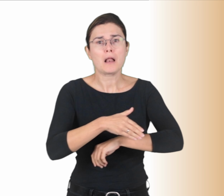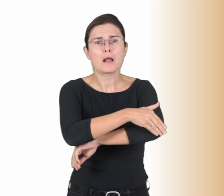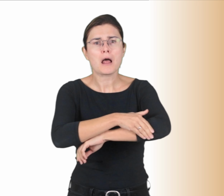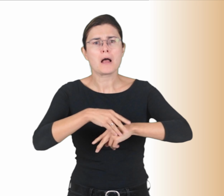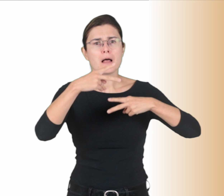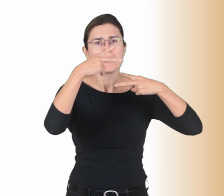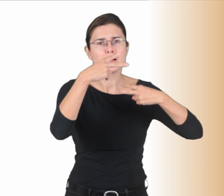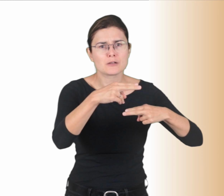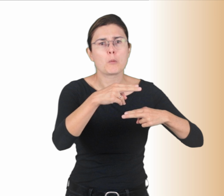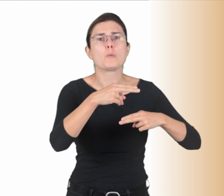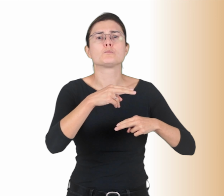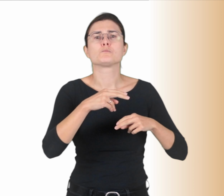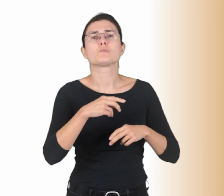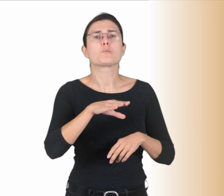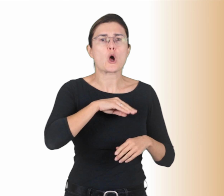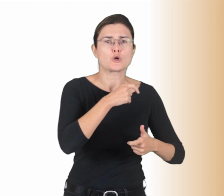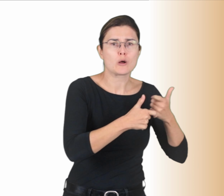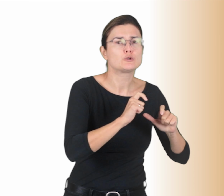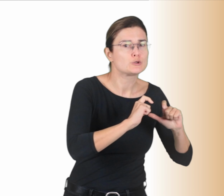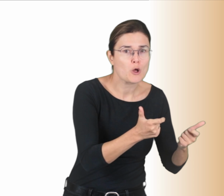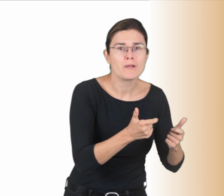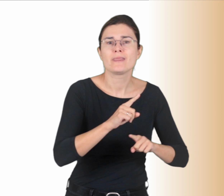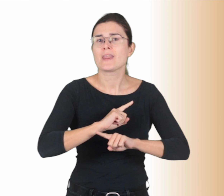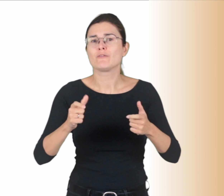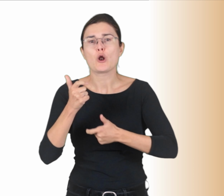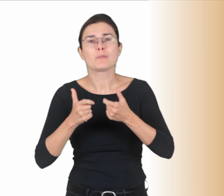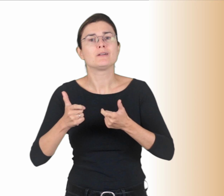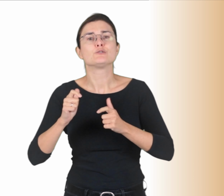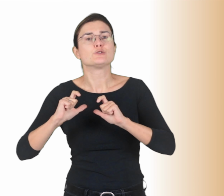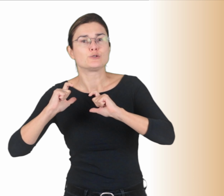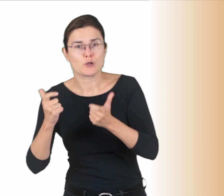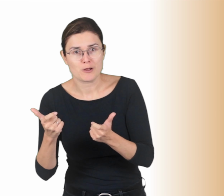Tych granic, tego co można robić, a czego nie wolno